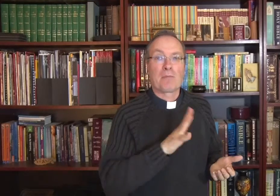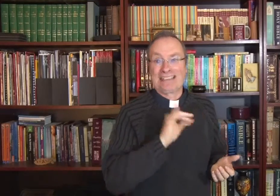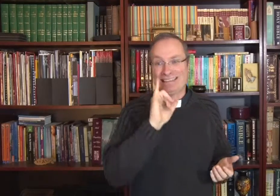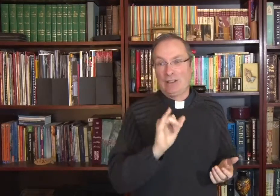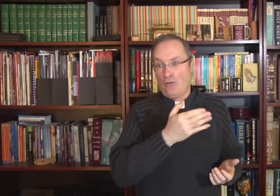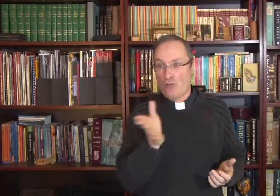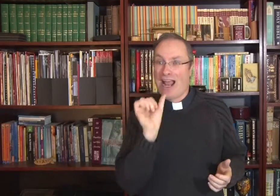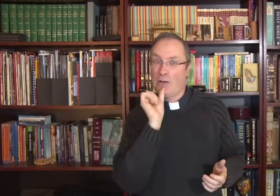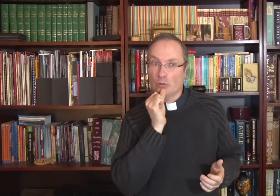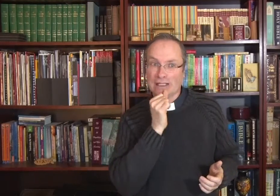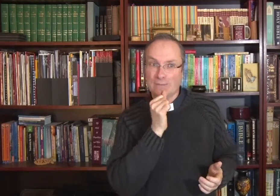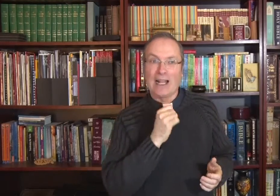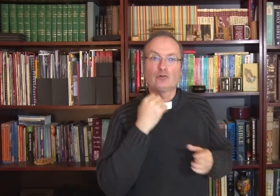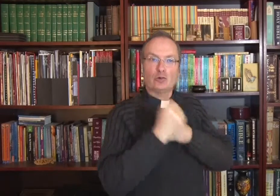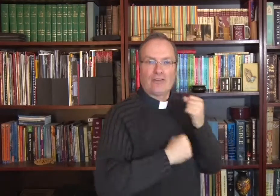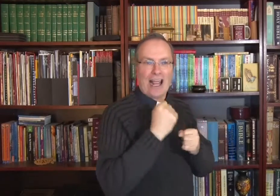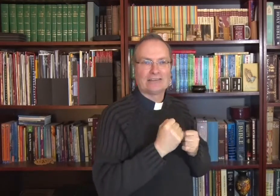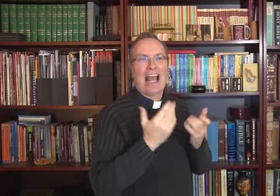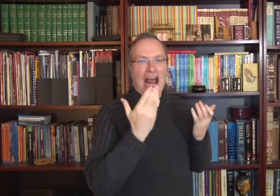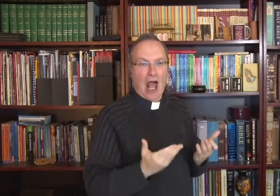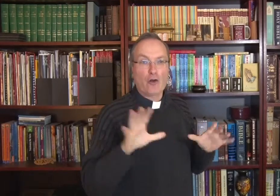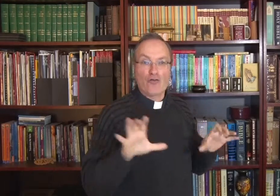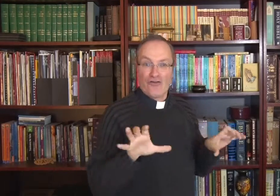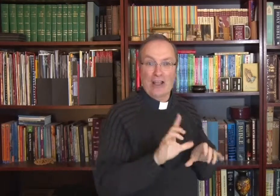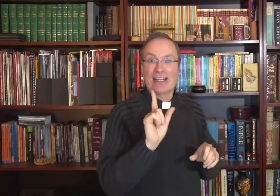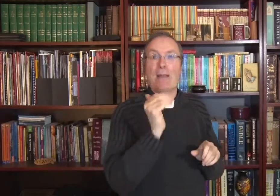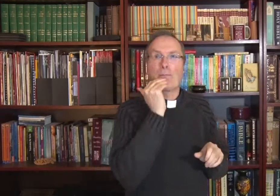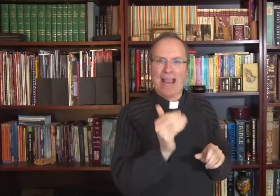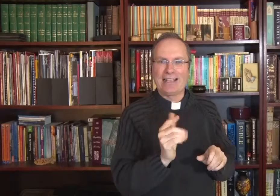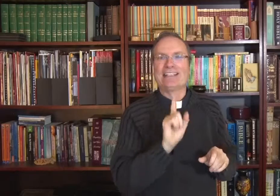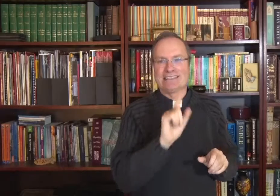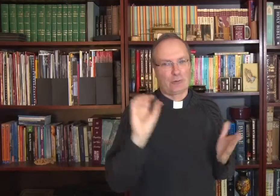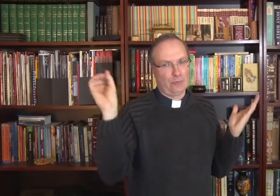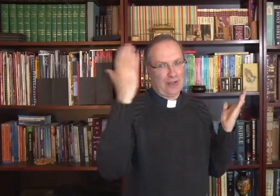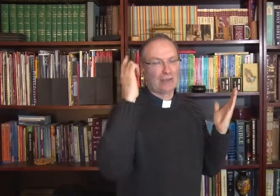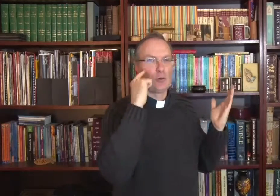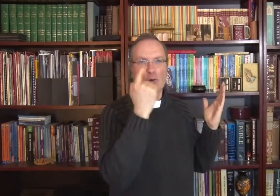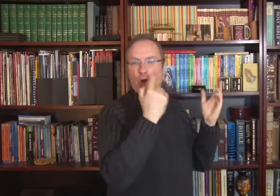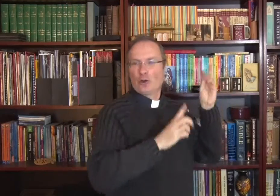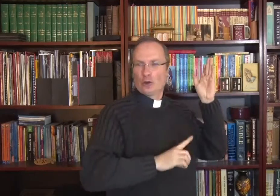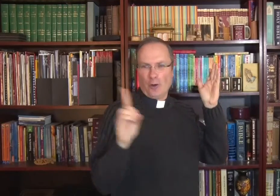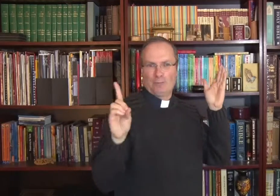Mais si vous endurez la souffrance alors que vous faites ce qui est bien, c’est une grâce aux yeux de Dieu.